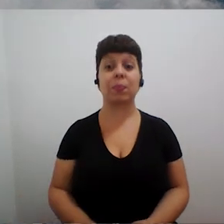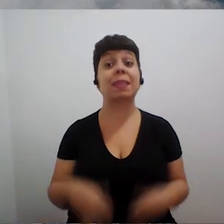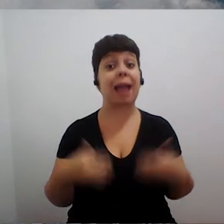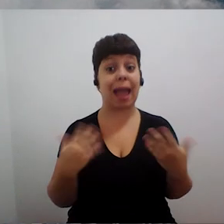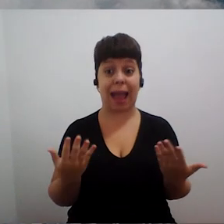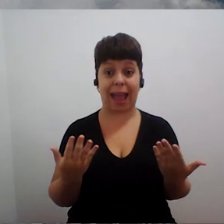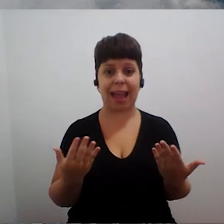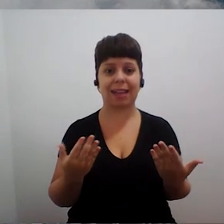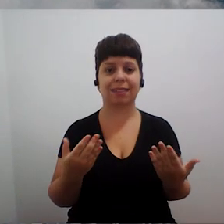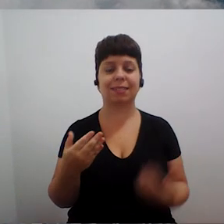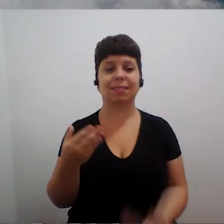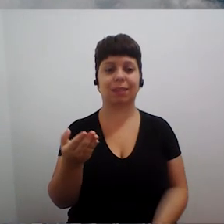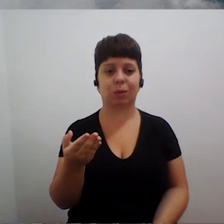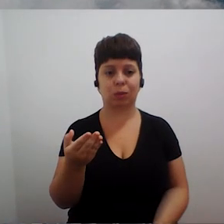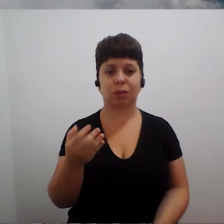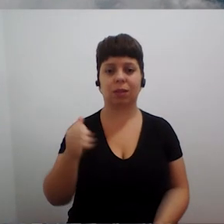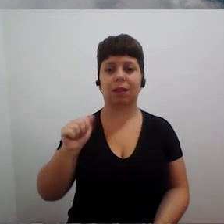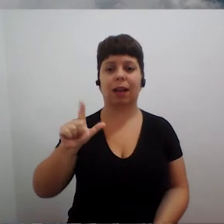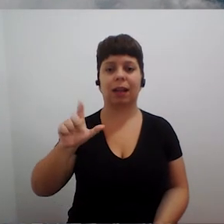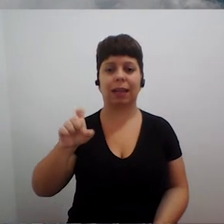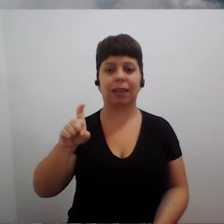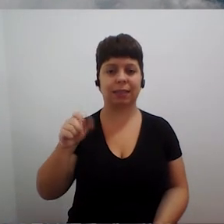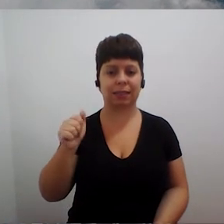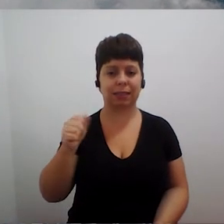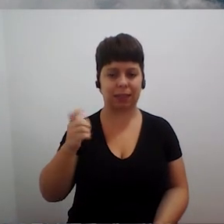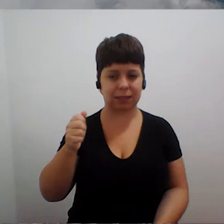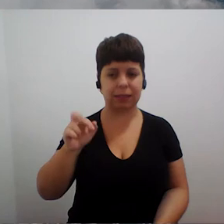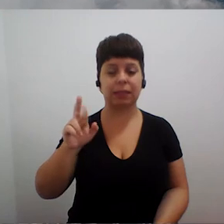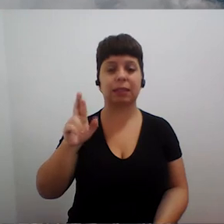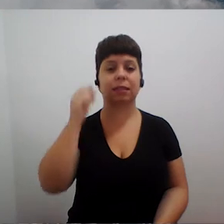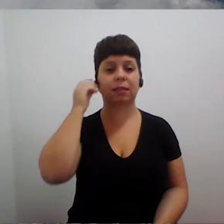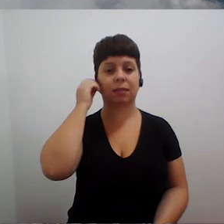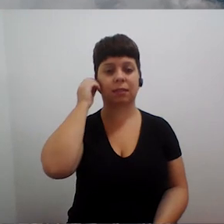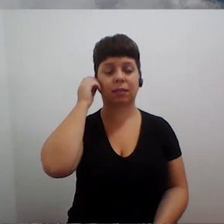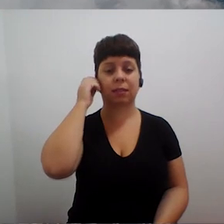Carlos, Alexander, perdão. Entendo que é muito importante como igrejas, como religiões,